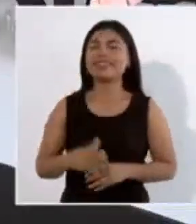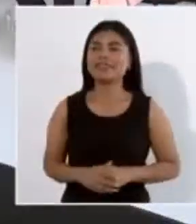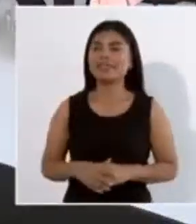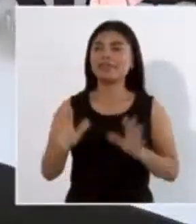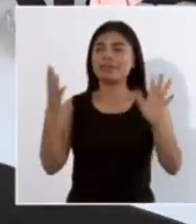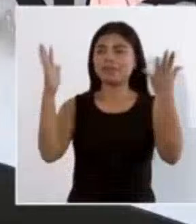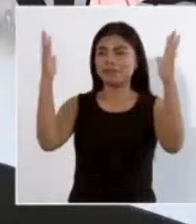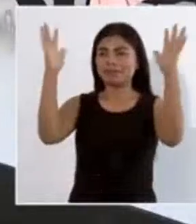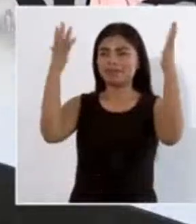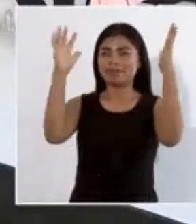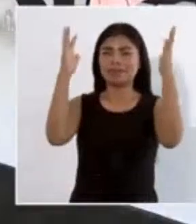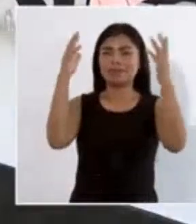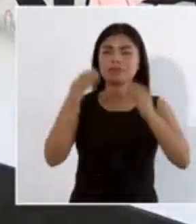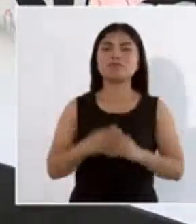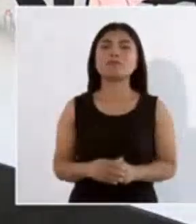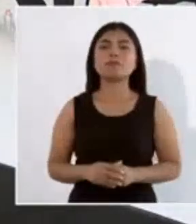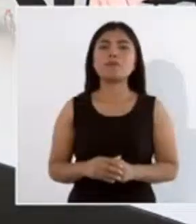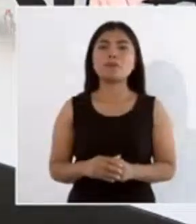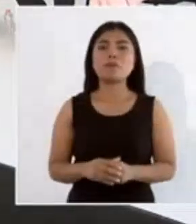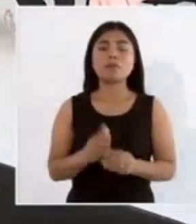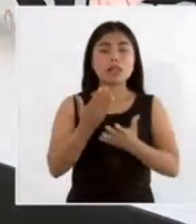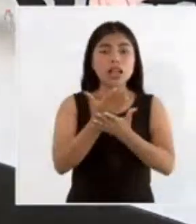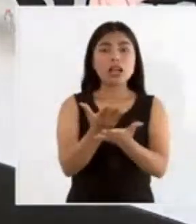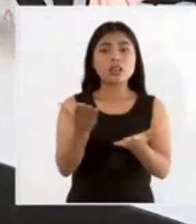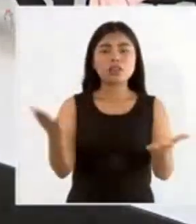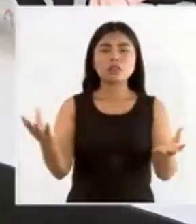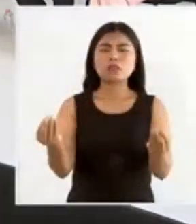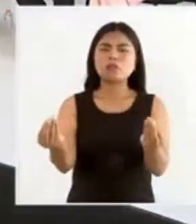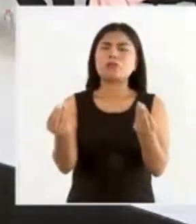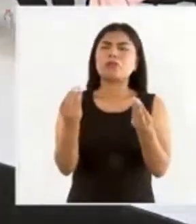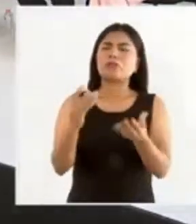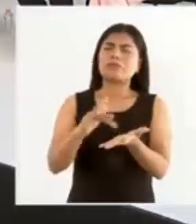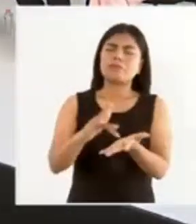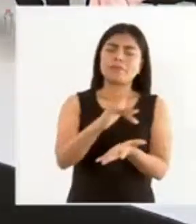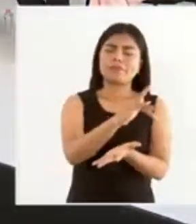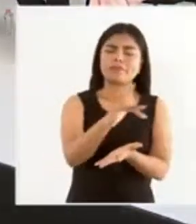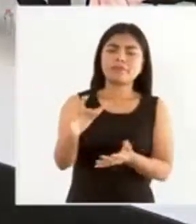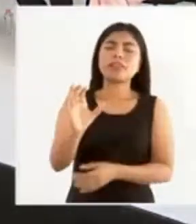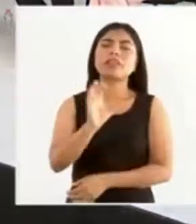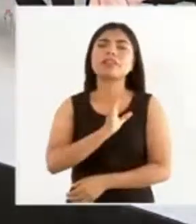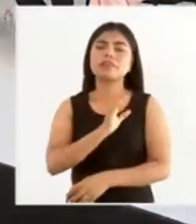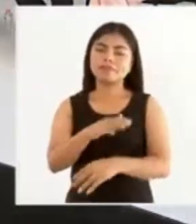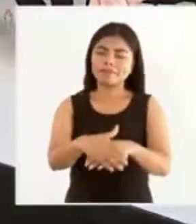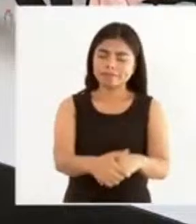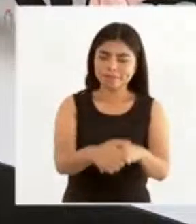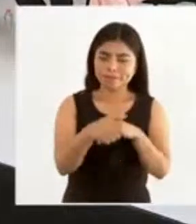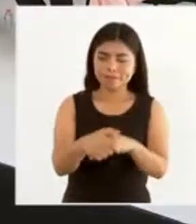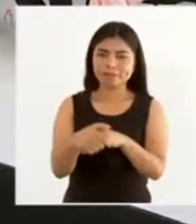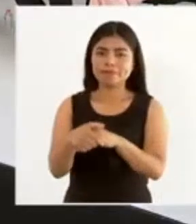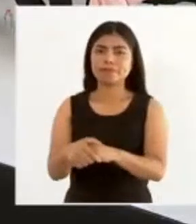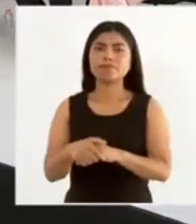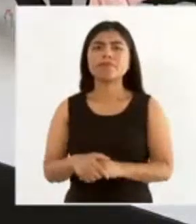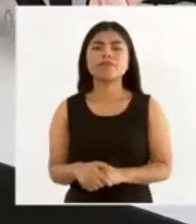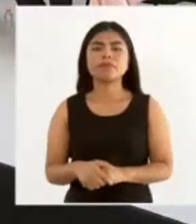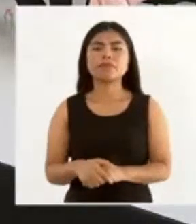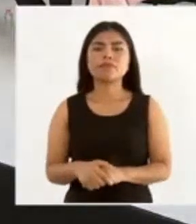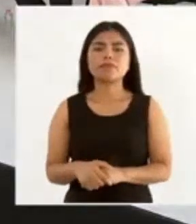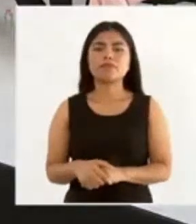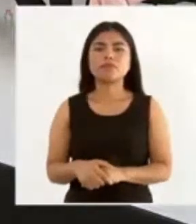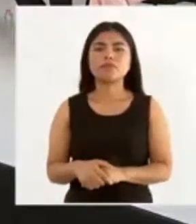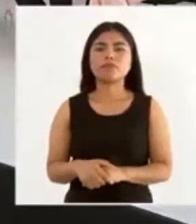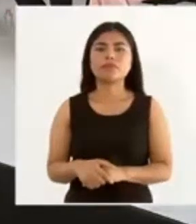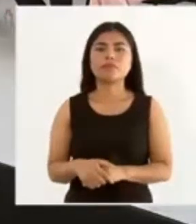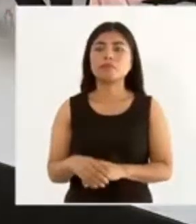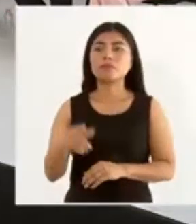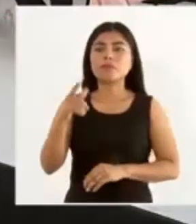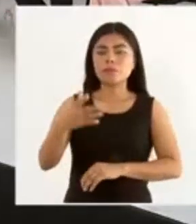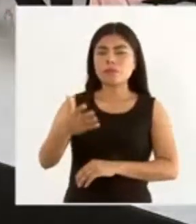Muchas gracias a todas y a todos. saludo con mucho cariño a un luchador social, compañero entrañable,